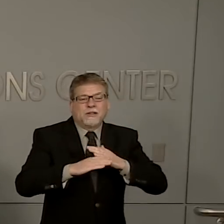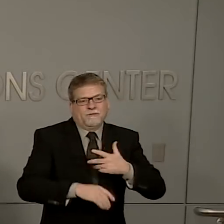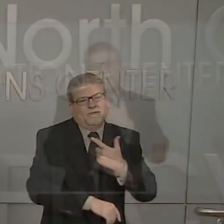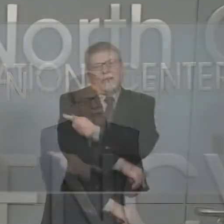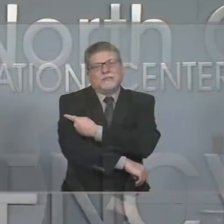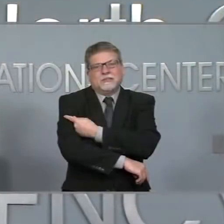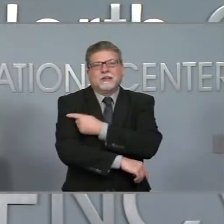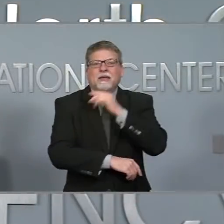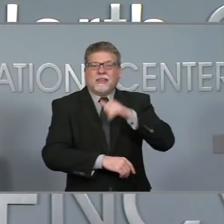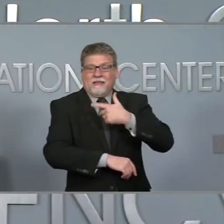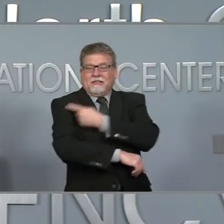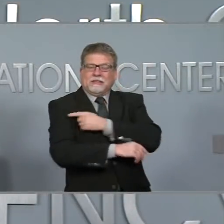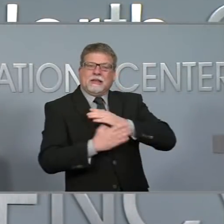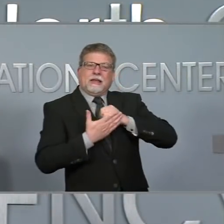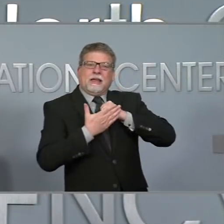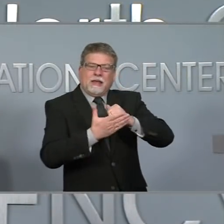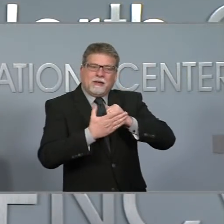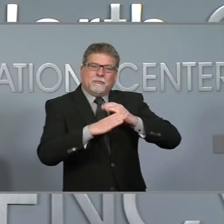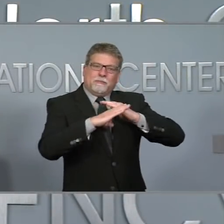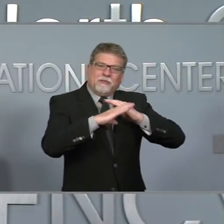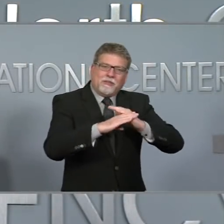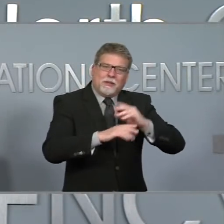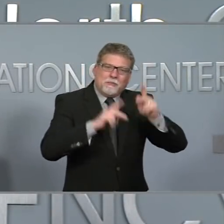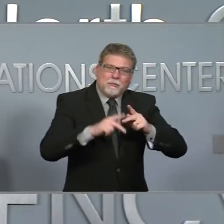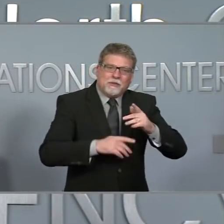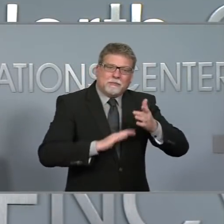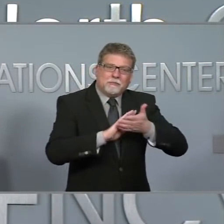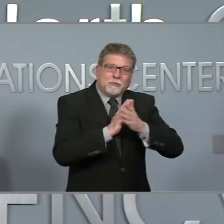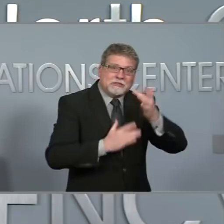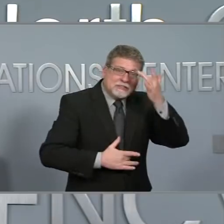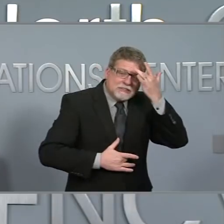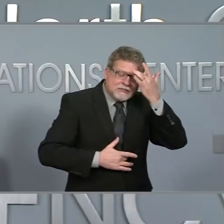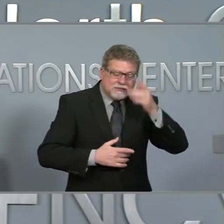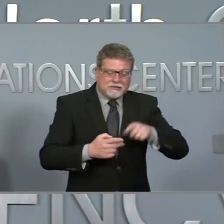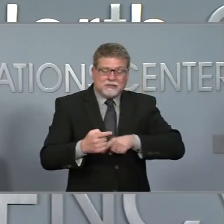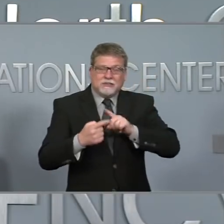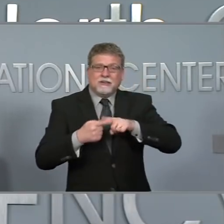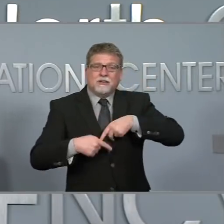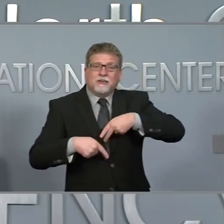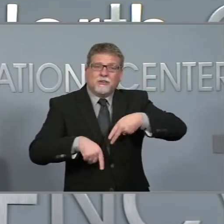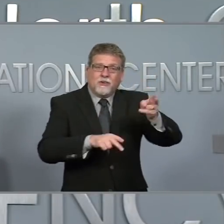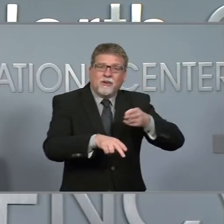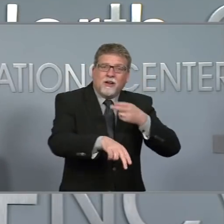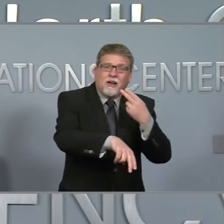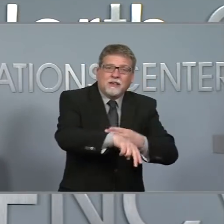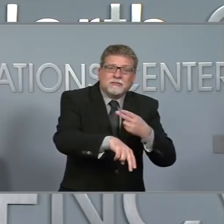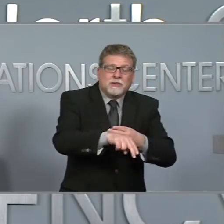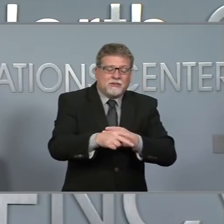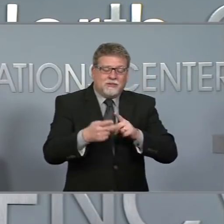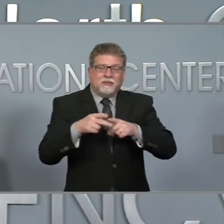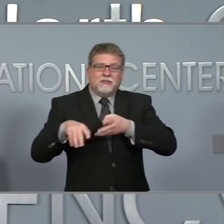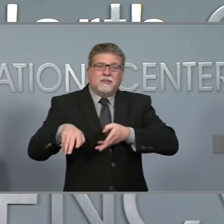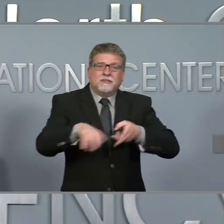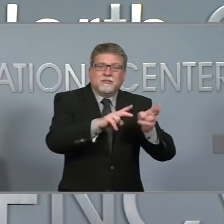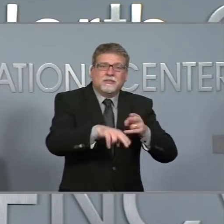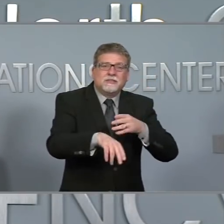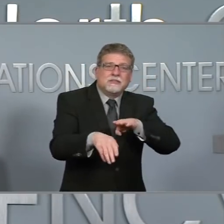Las vacunas y los esfuerzos están ampliamente disponibles están protegiendo a millones